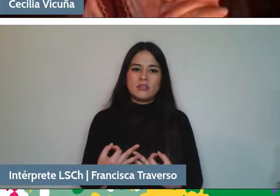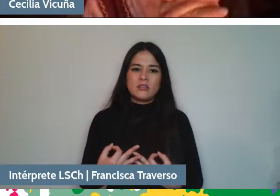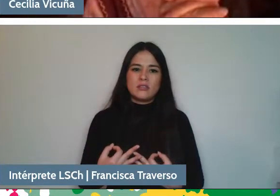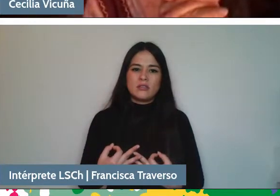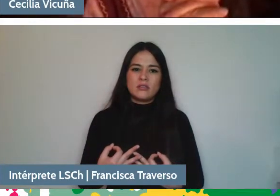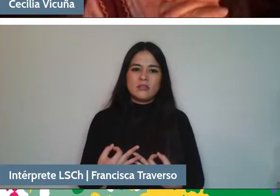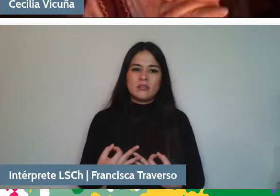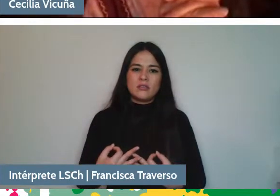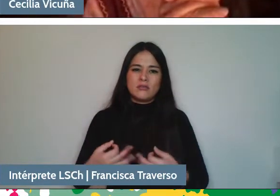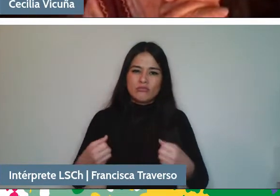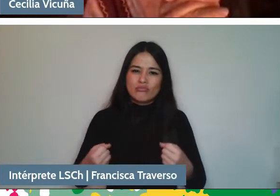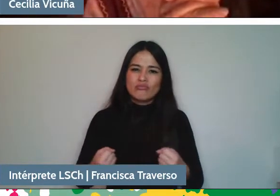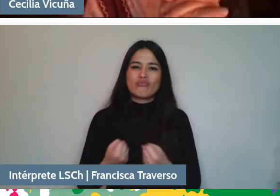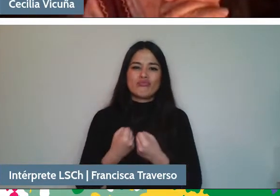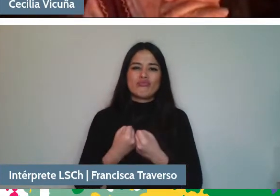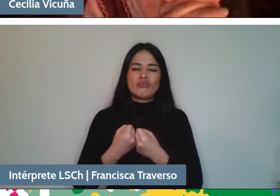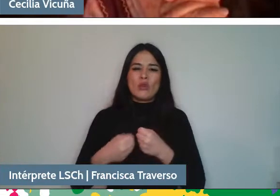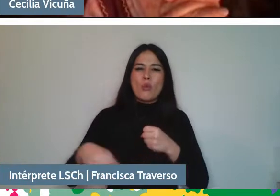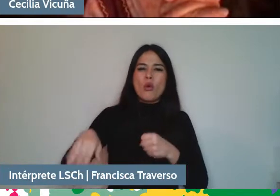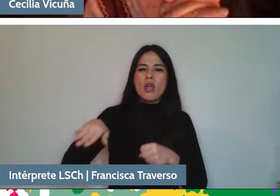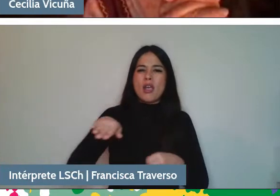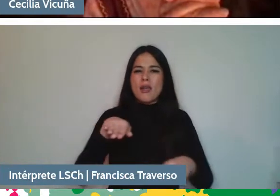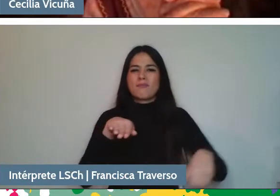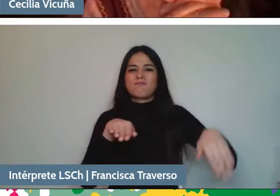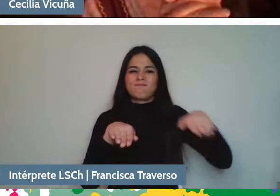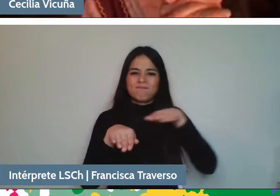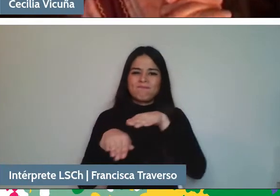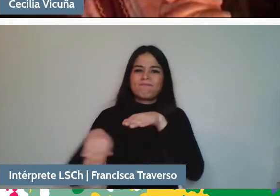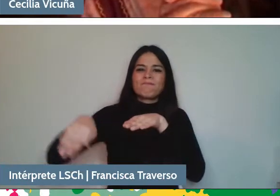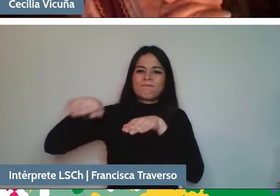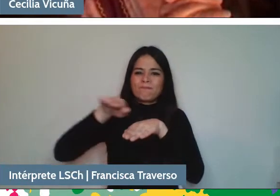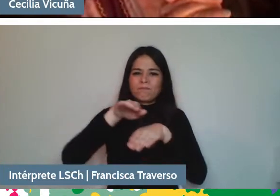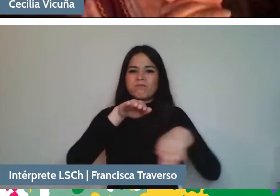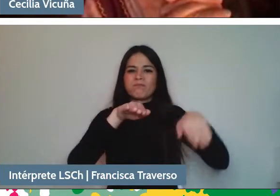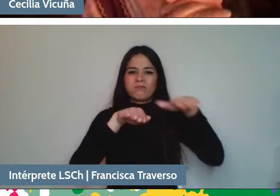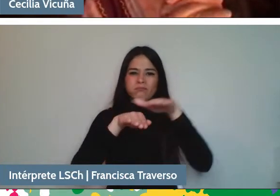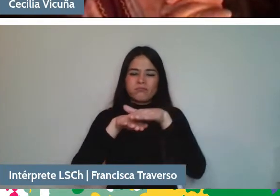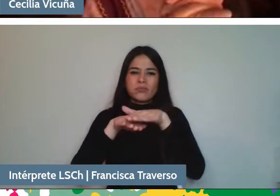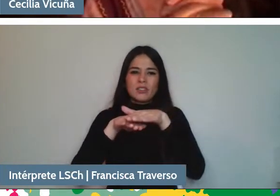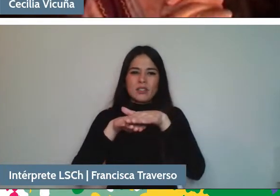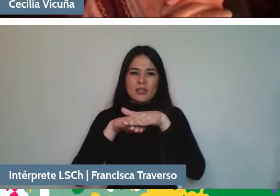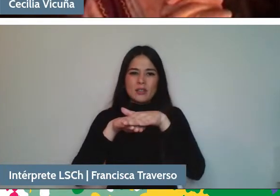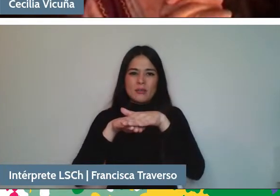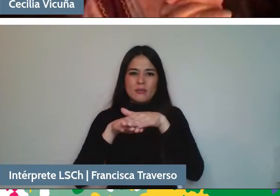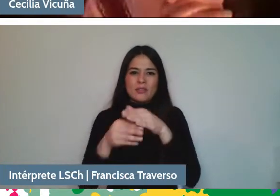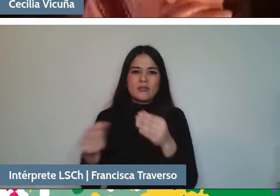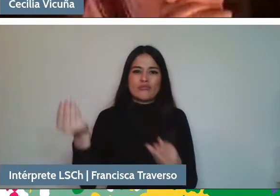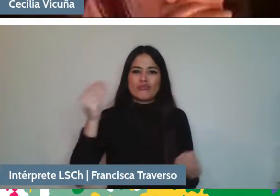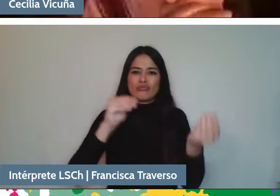como capas que se van sumando y se van cristalizando, se van internando.